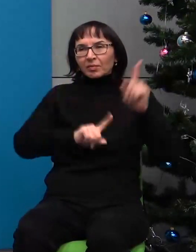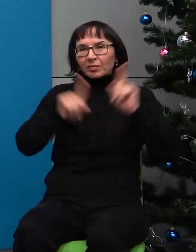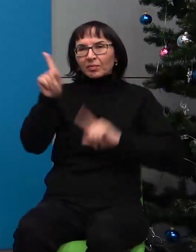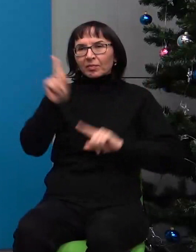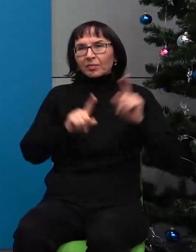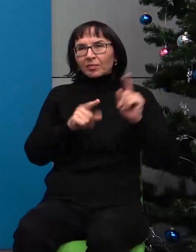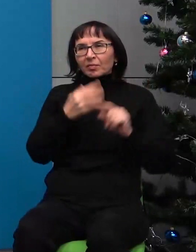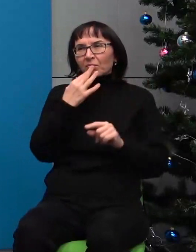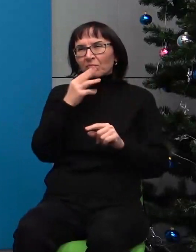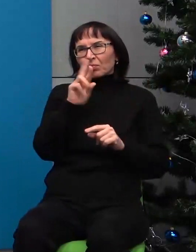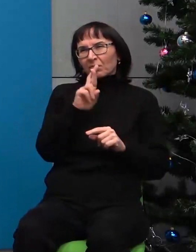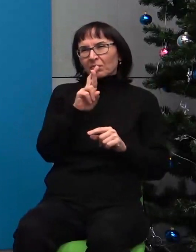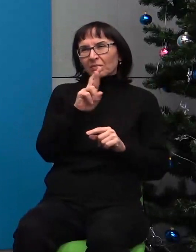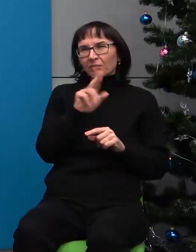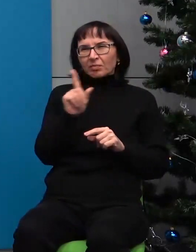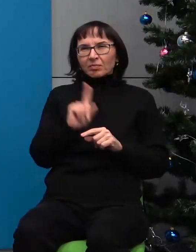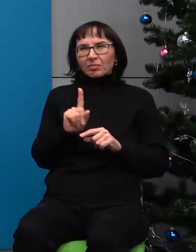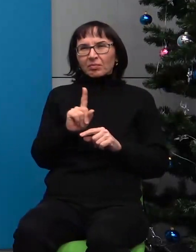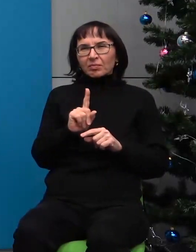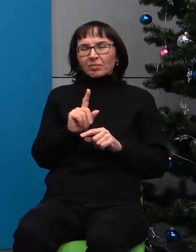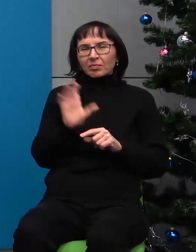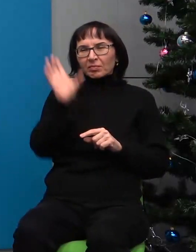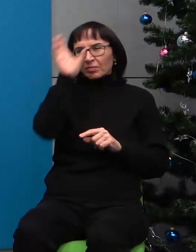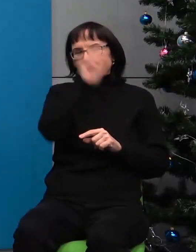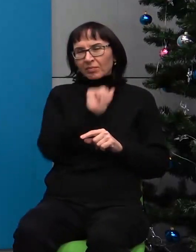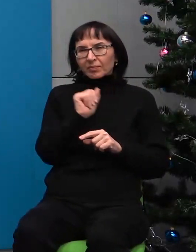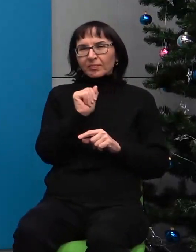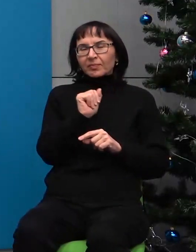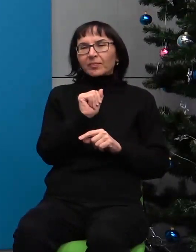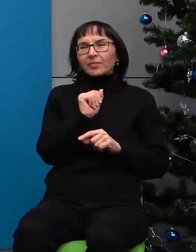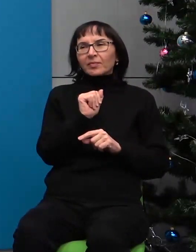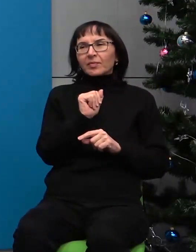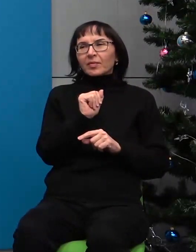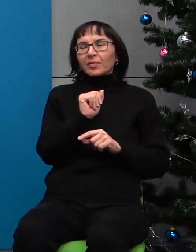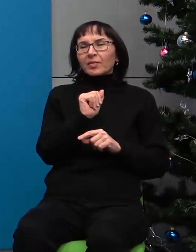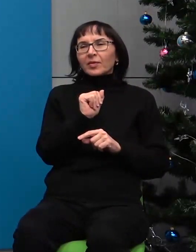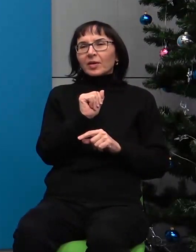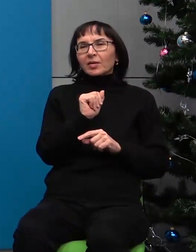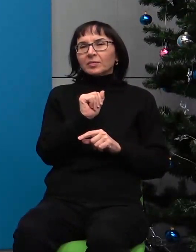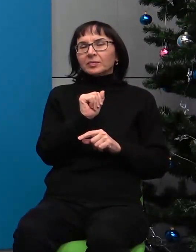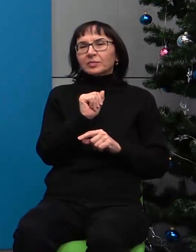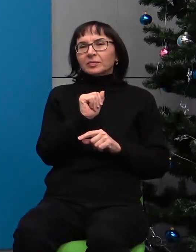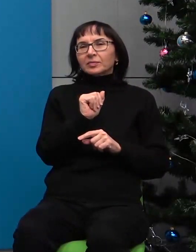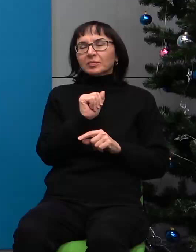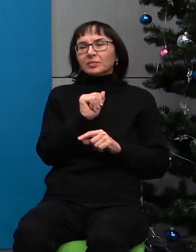Bo nie pamiętam. Muszę być bez głótów, ale chodzi o to, że ten profesor powiedział mi, wie Pan,